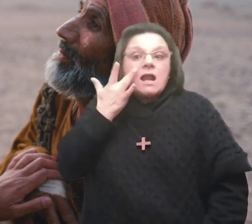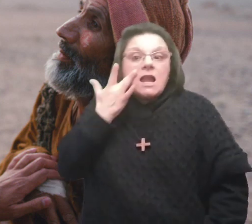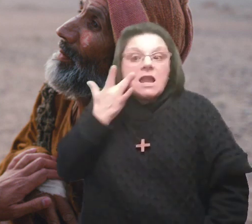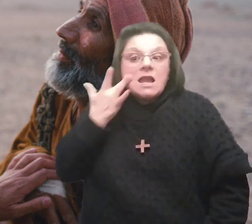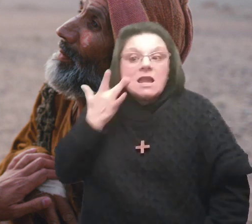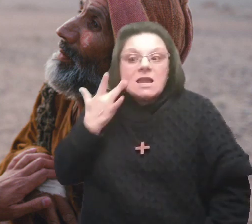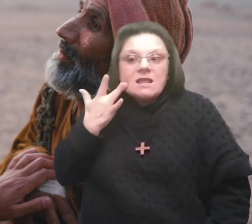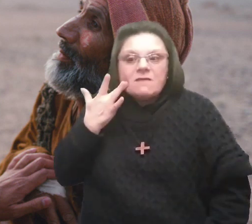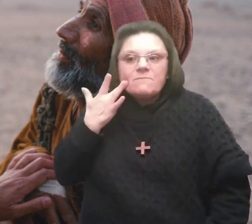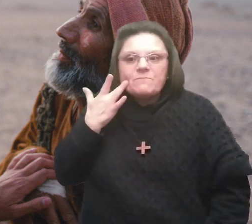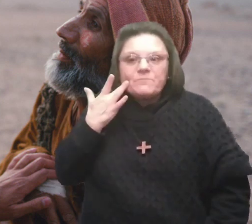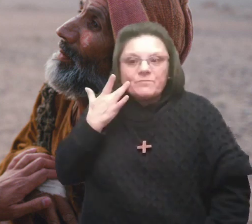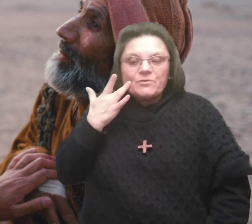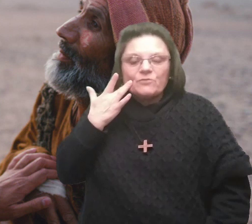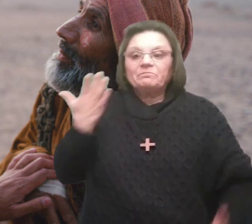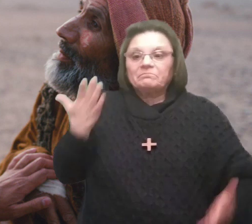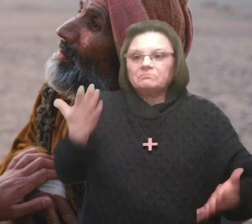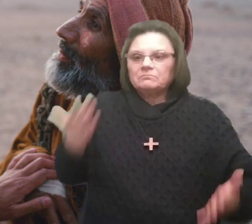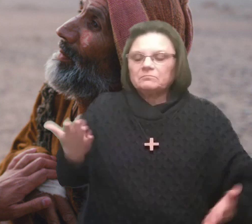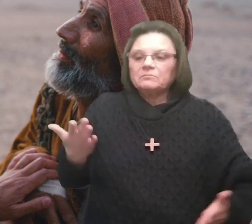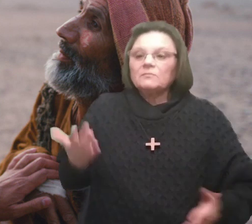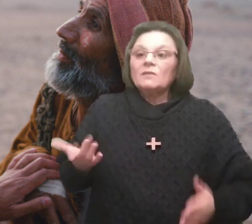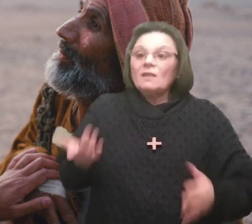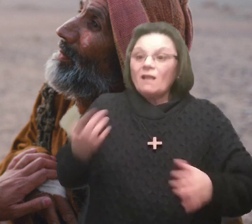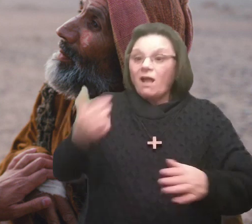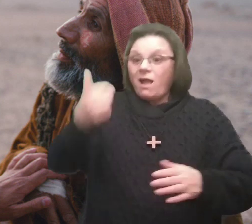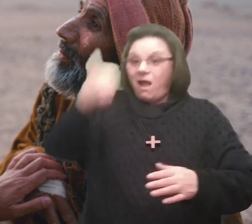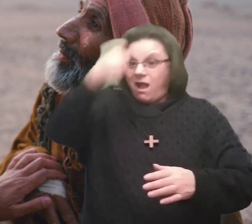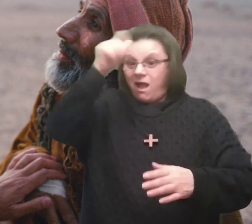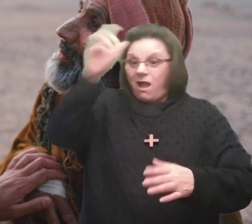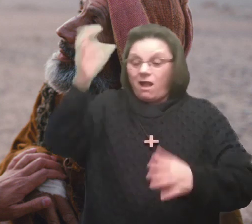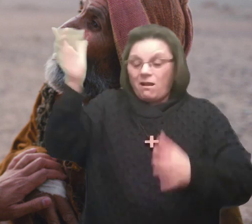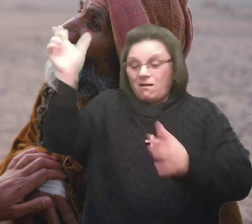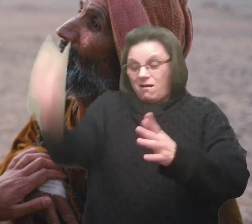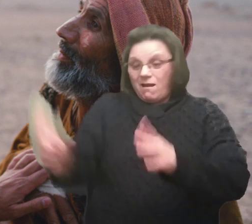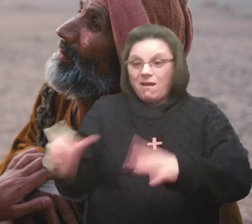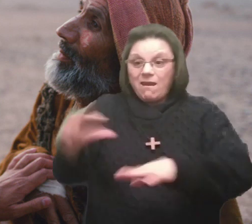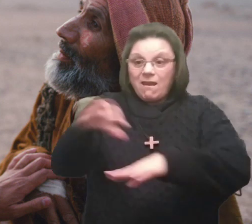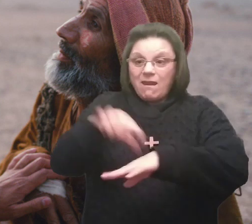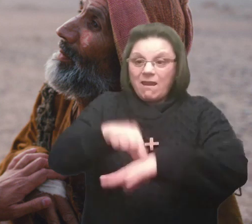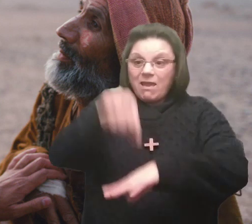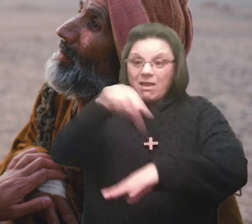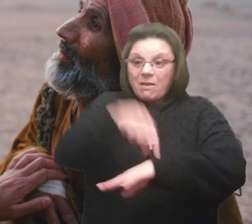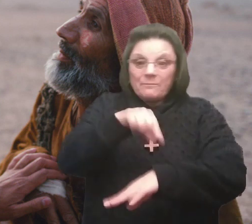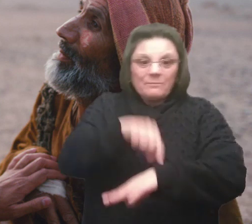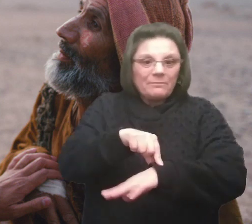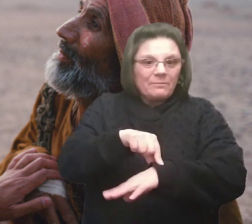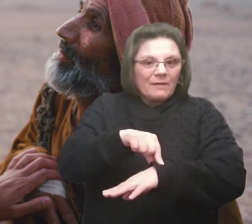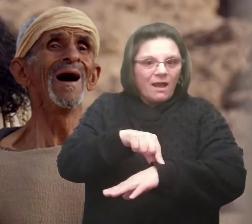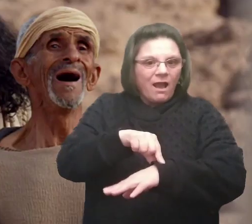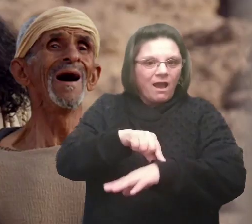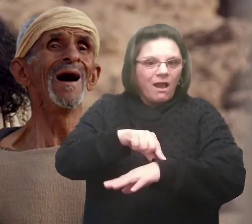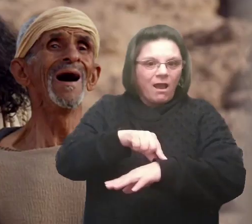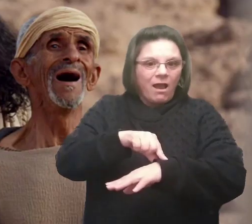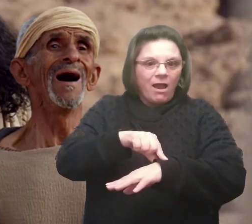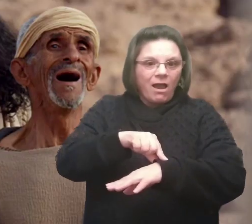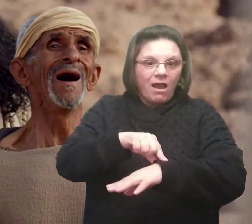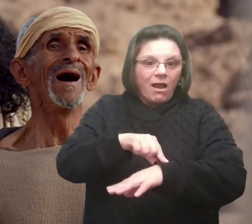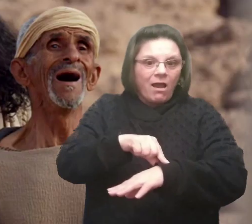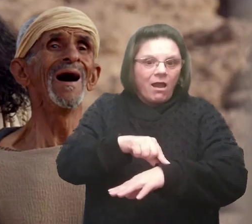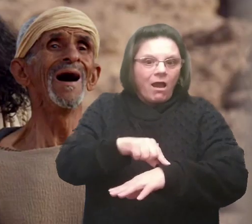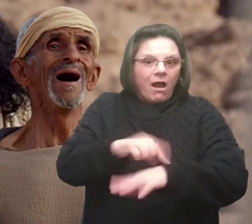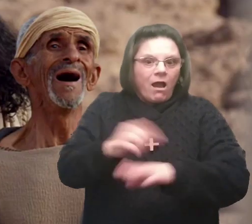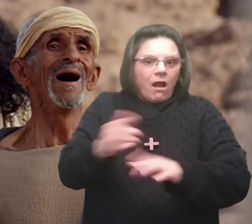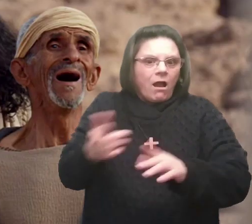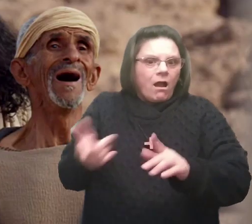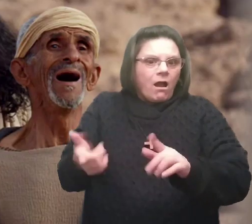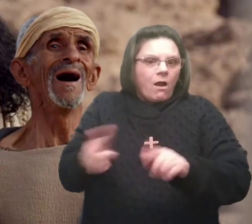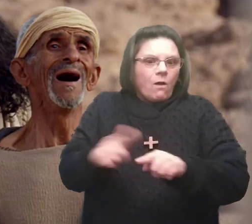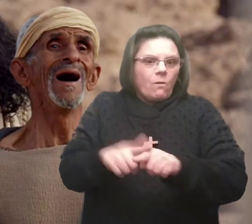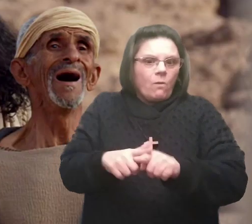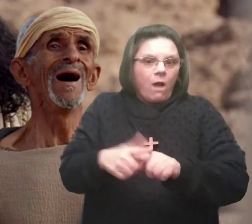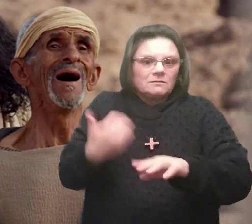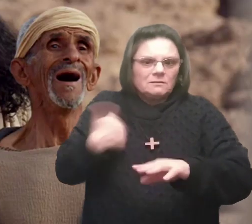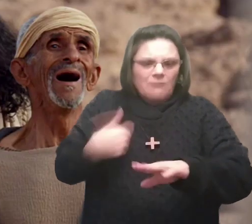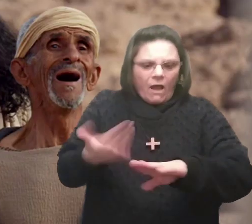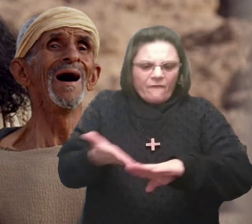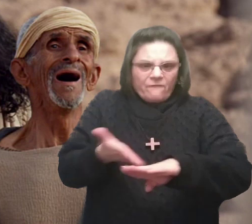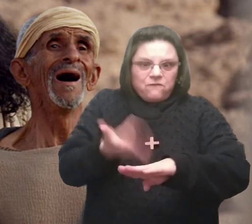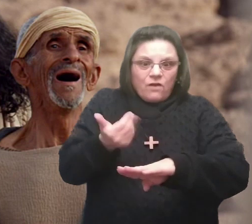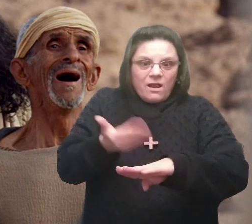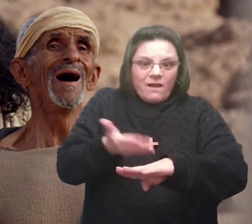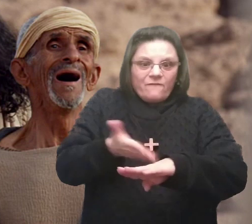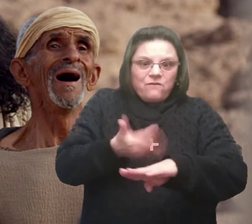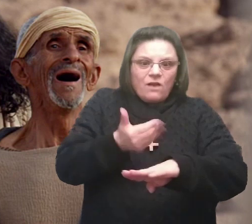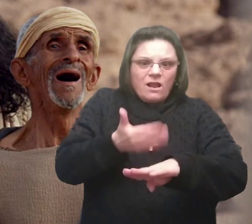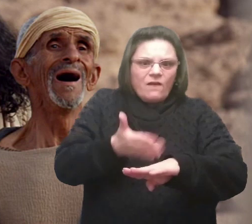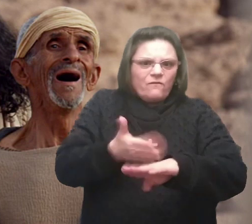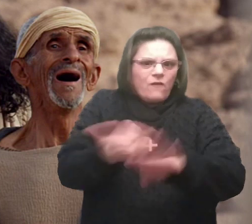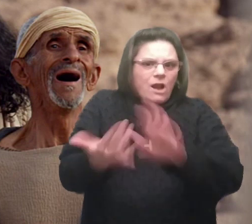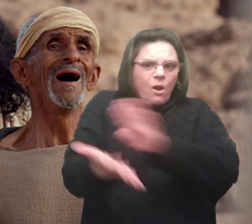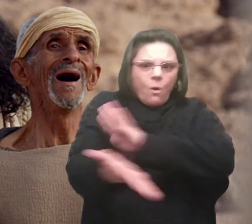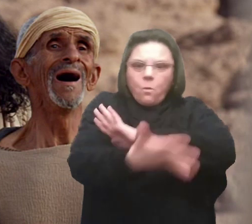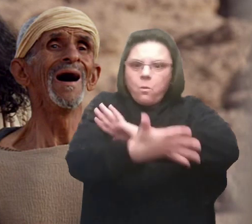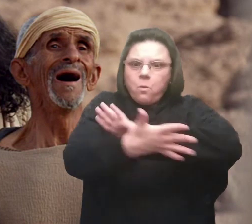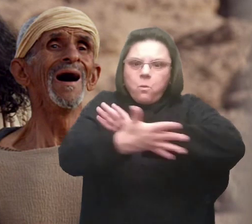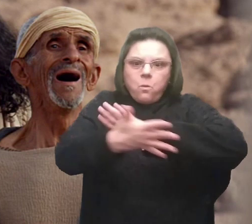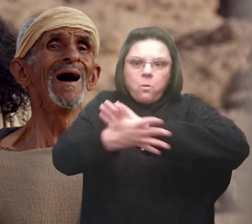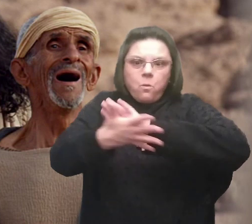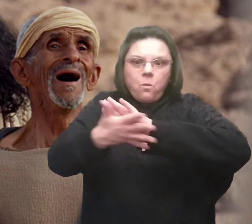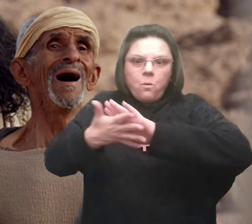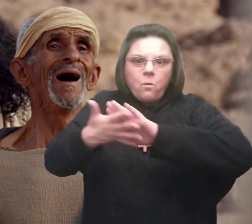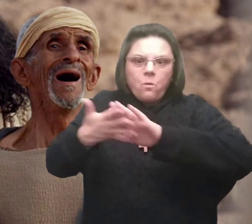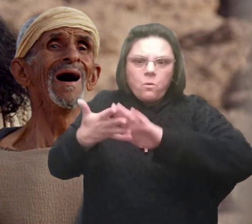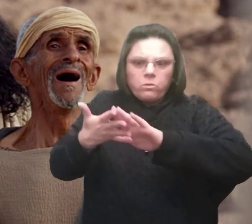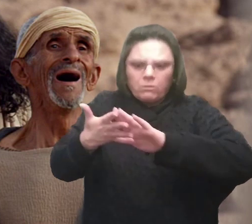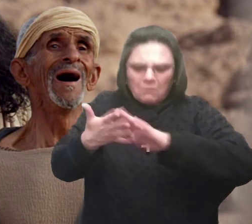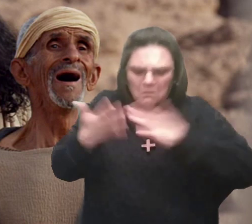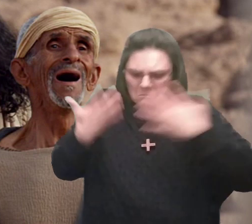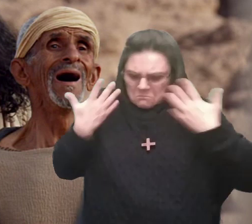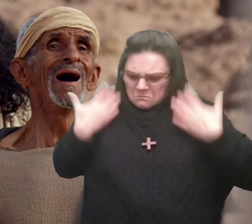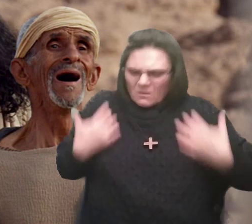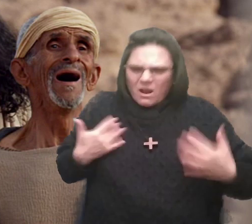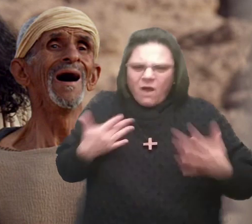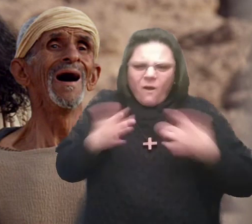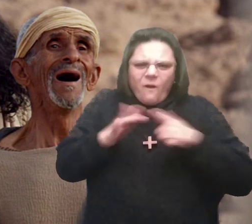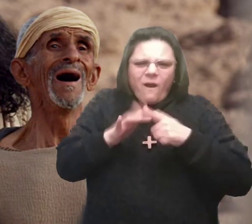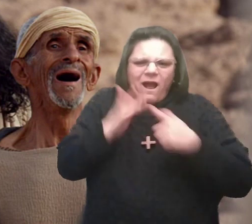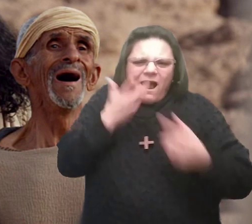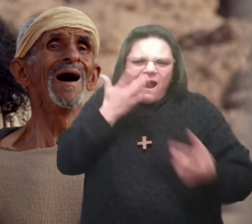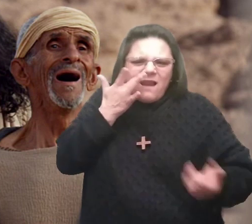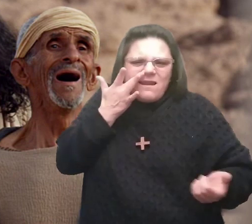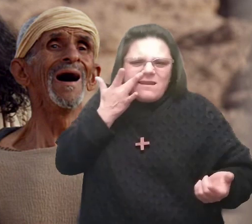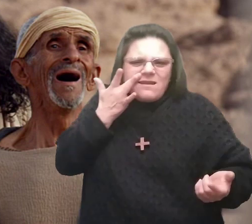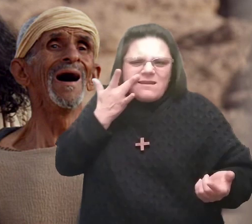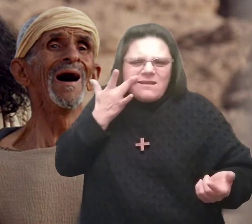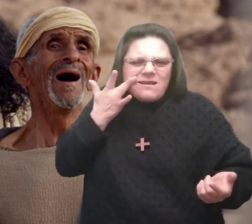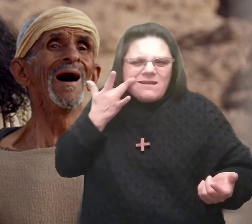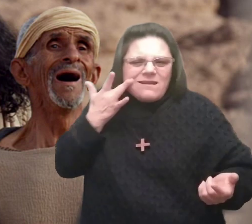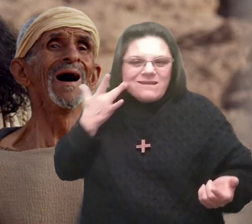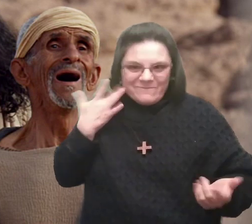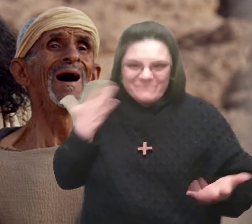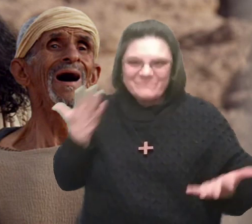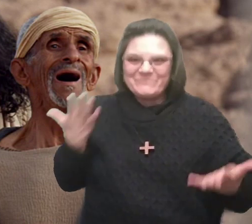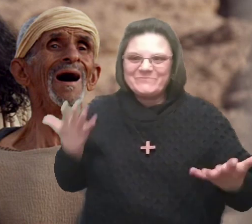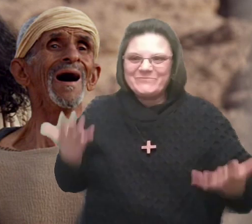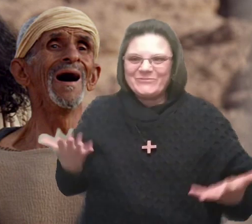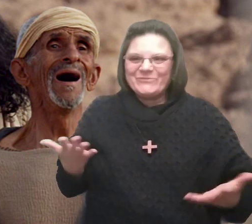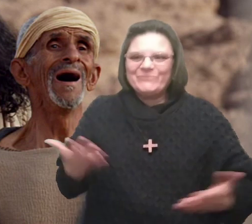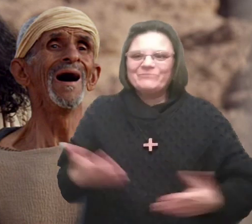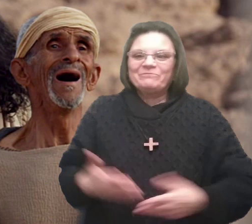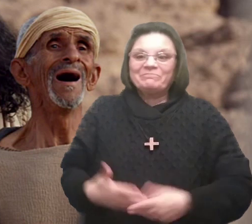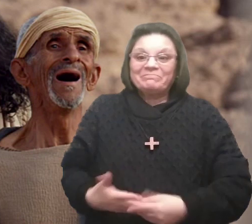La lepra se le quitó inmediatamente y quedó limpio.